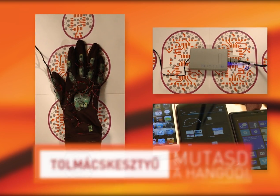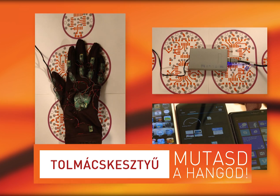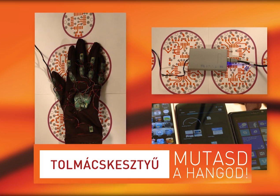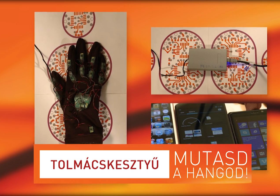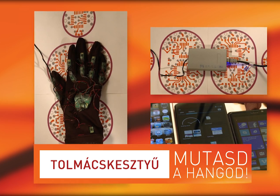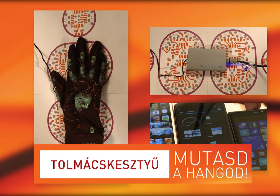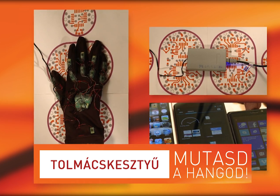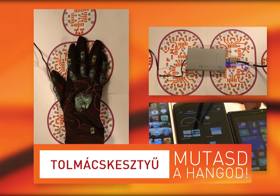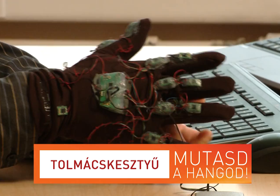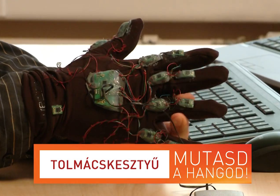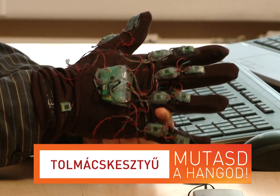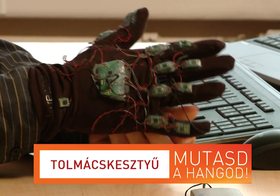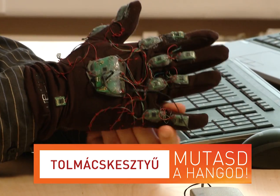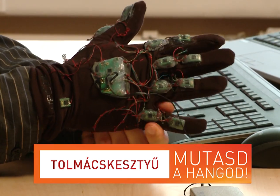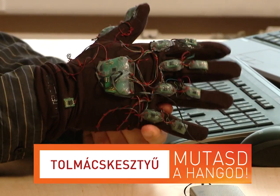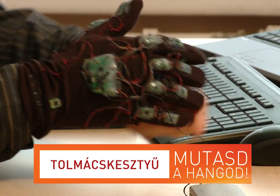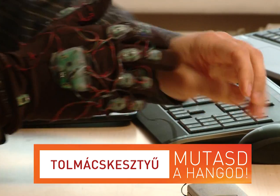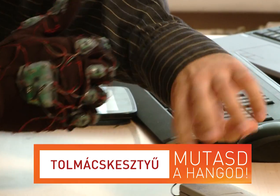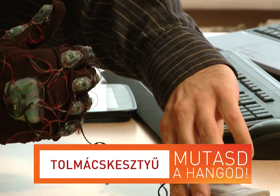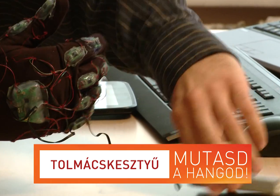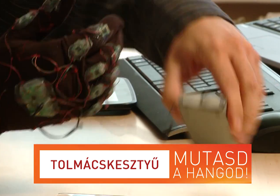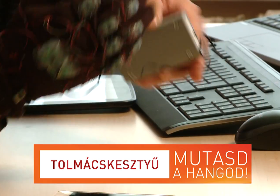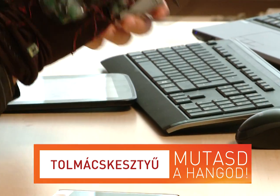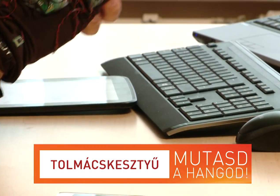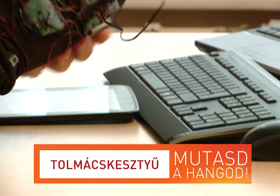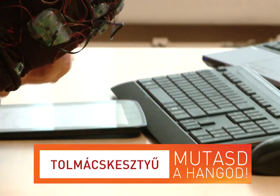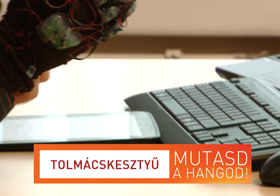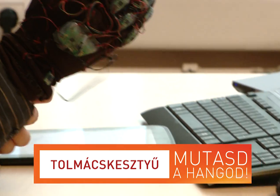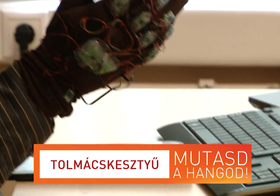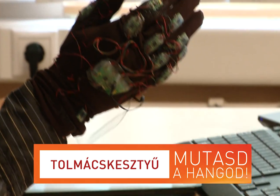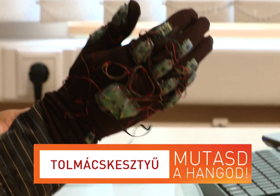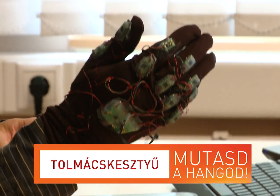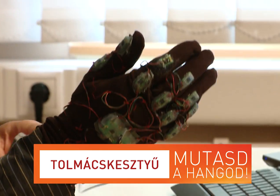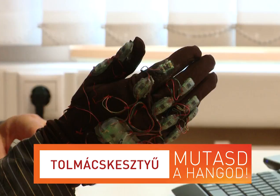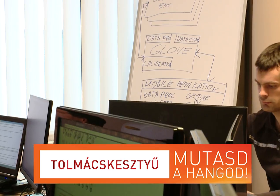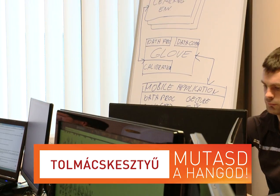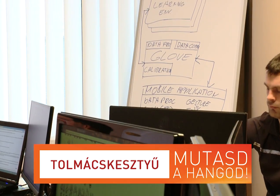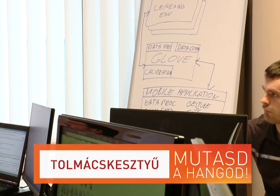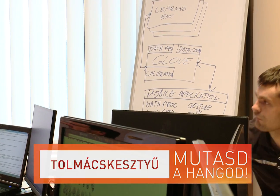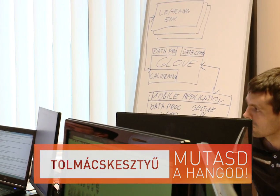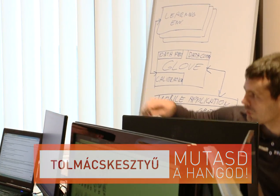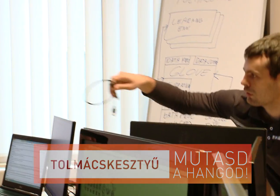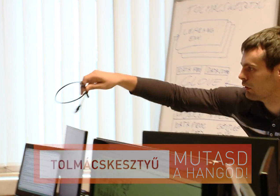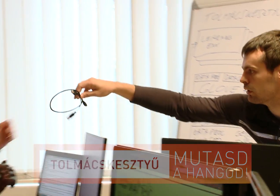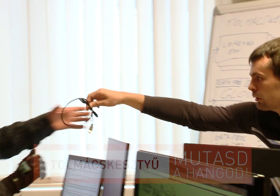majd hanggá és szöveggé alakítására. Ez egy összetett nyelvészeti feladat, ezért a nyelvi elemzést